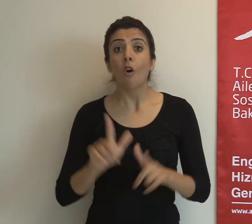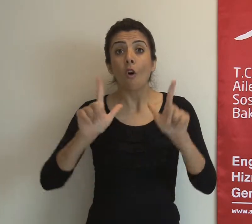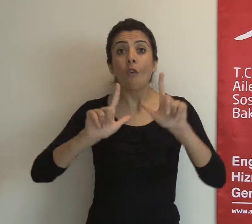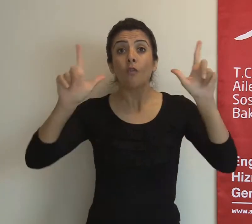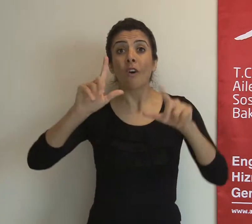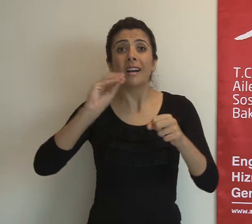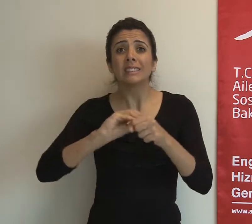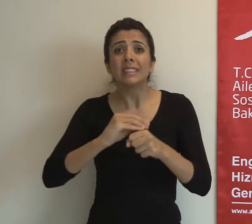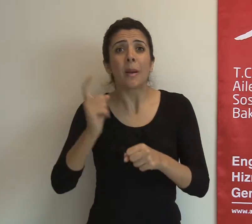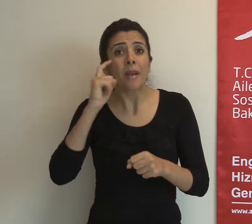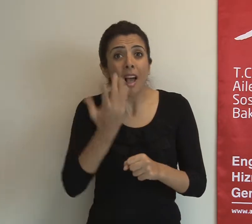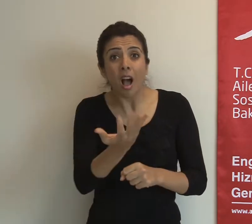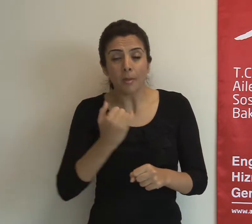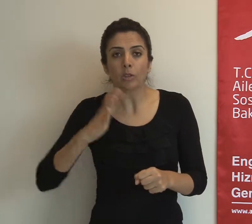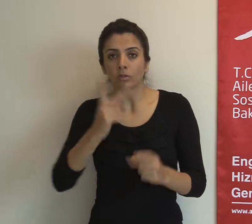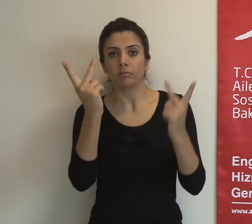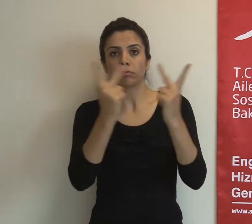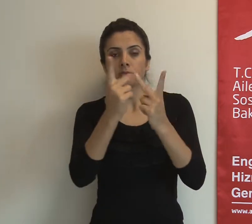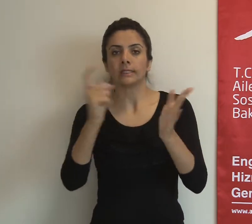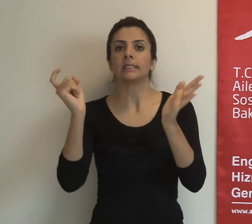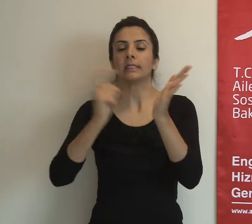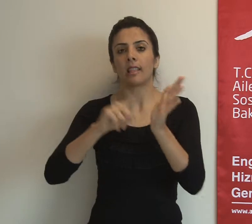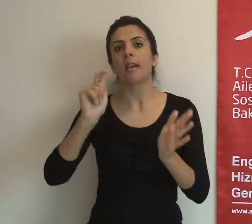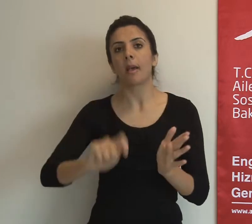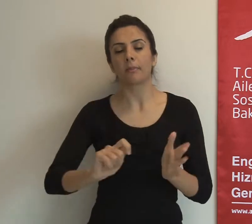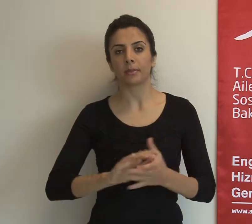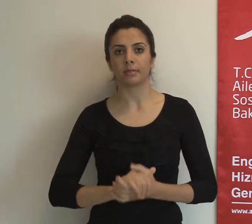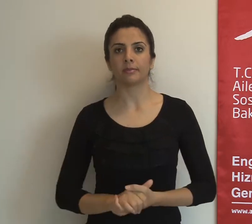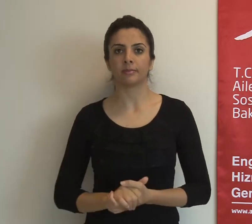Fuar hakkında detaylı bilgi için tıklayınız…